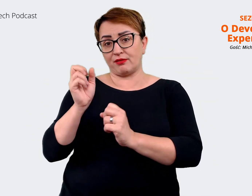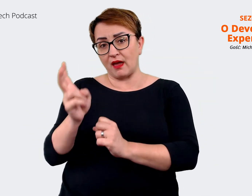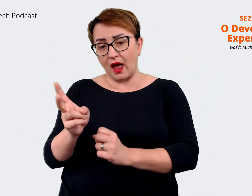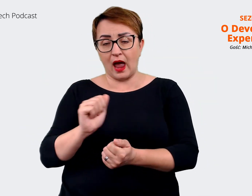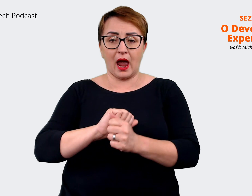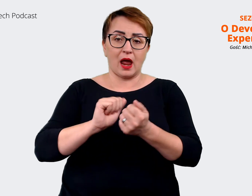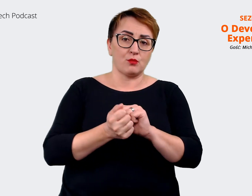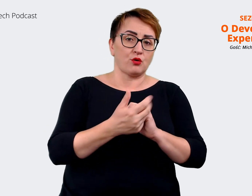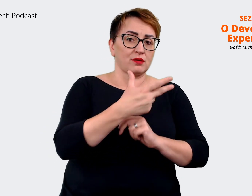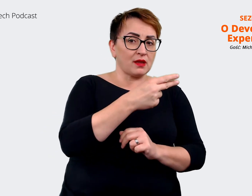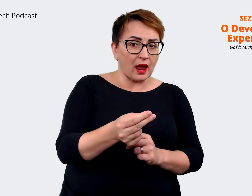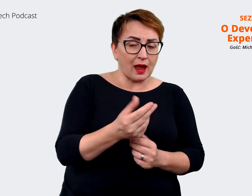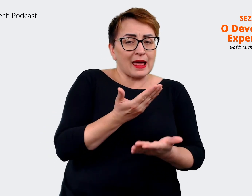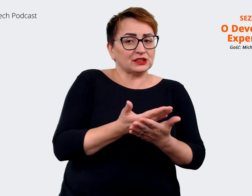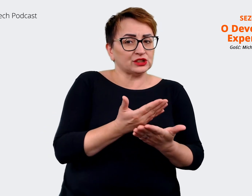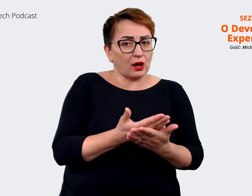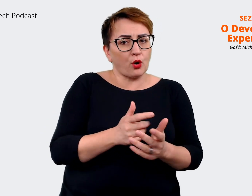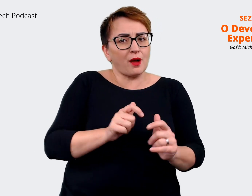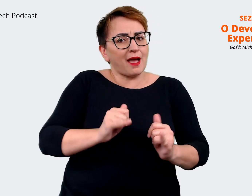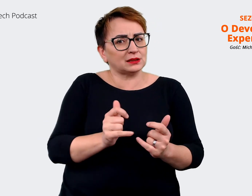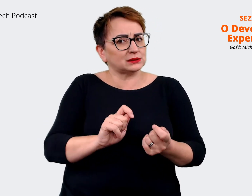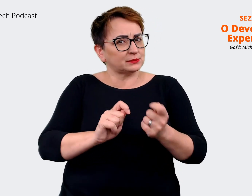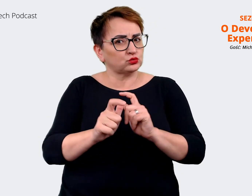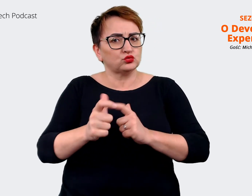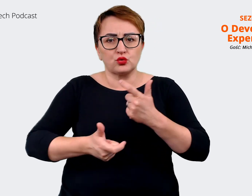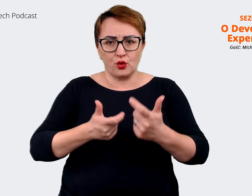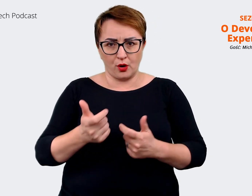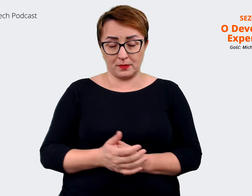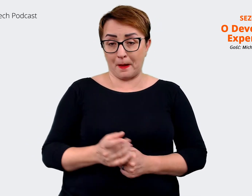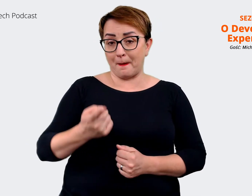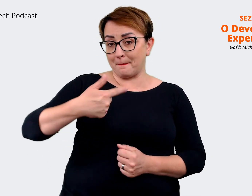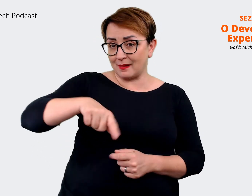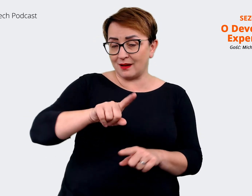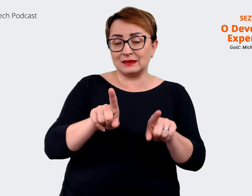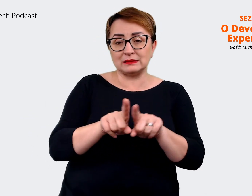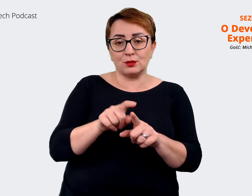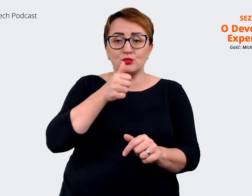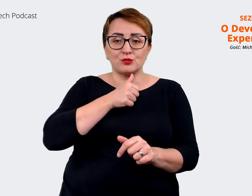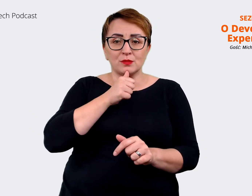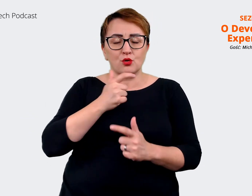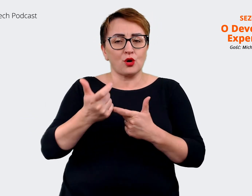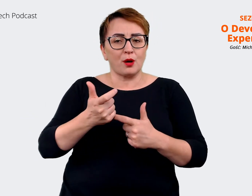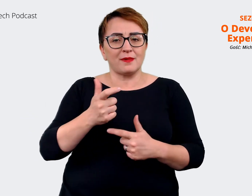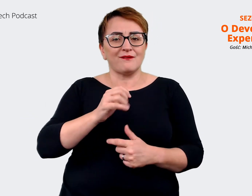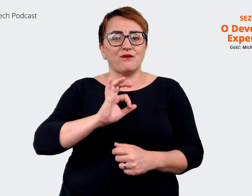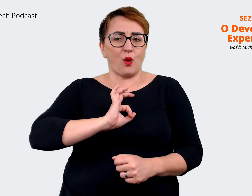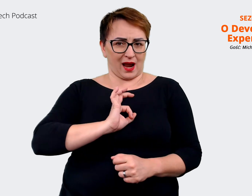co zrobić? I my też tak jakby próbujemy to robić trochę po swojemu, a trochę też czerpiąc z tego,